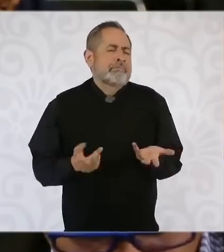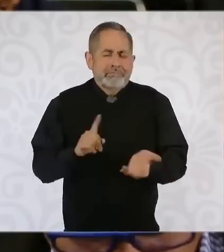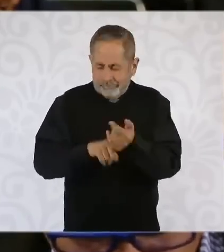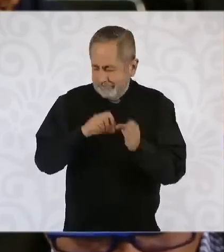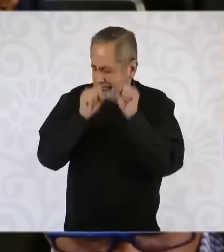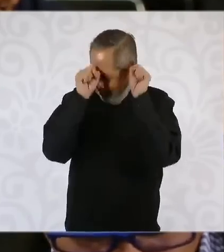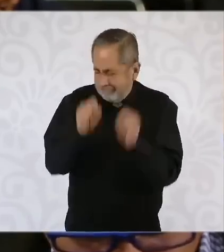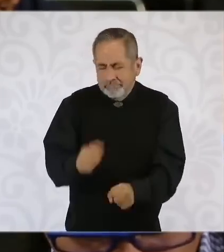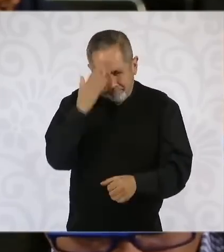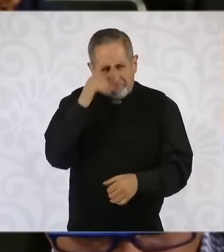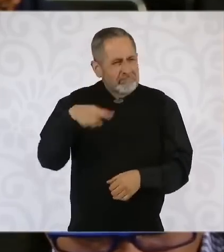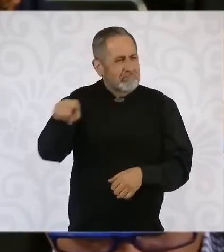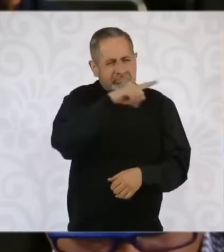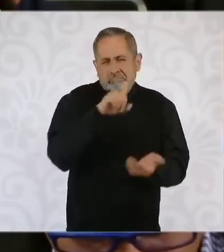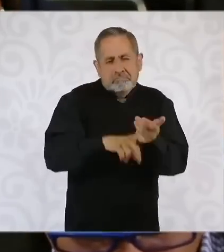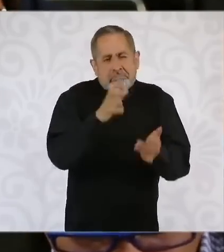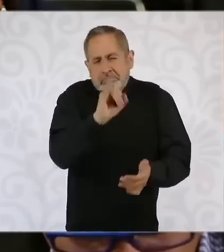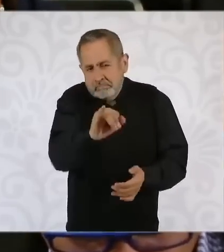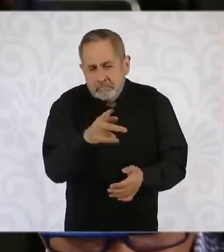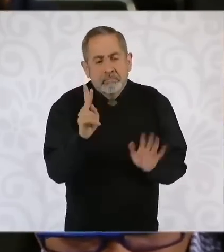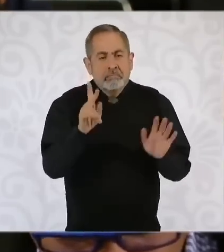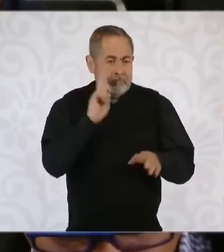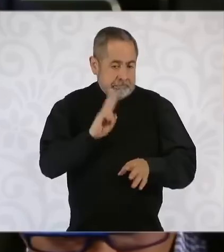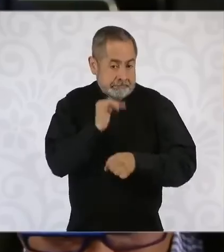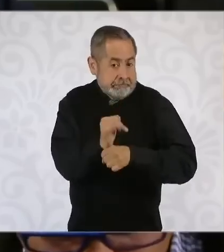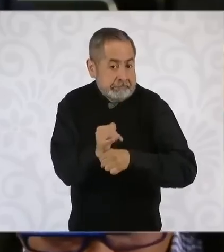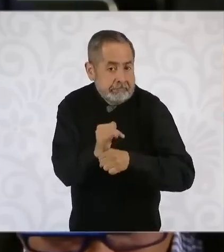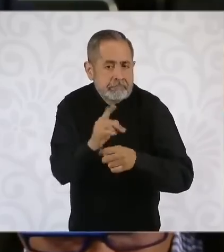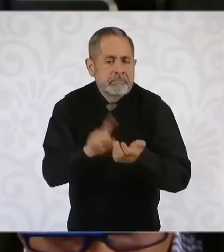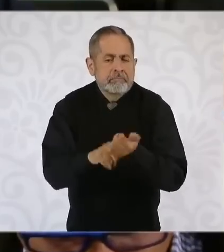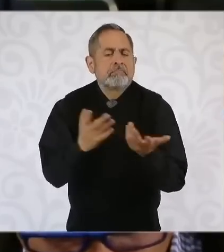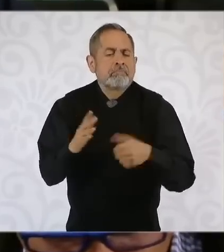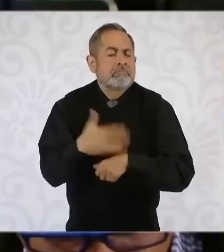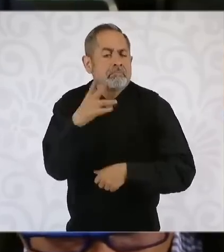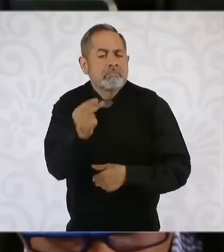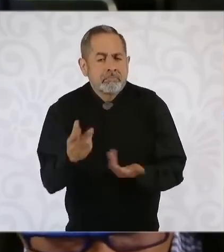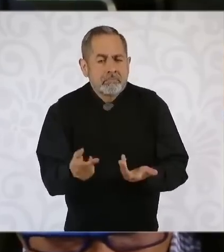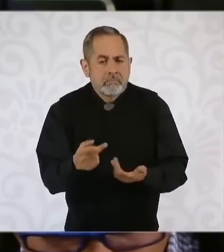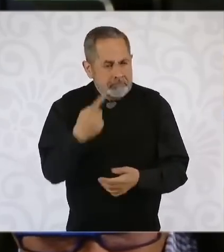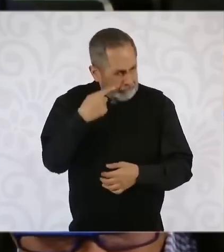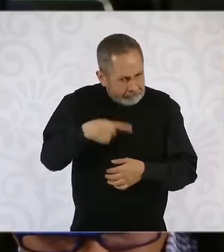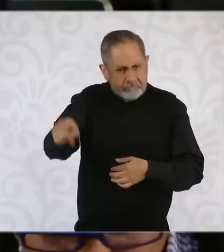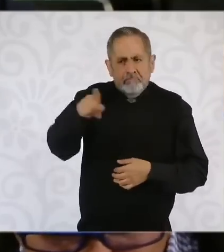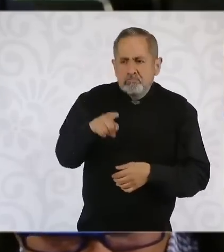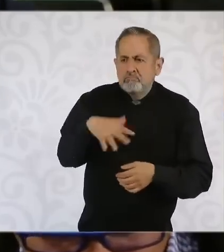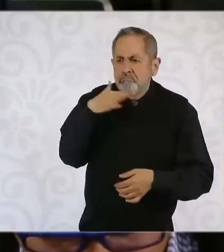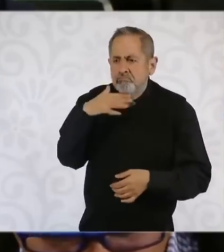es así Pero bueno ya que se investigue Por qué no se persigue de oficio la corrupción Por qué